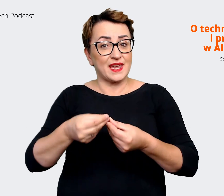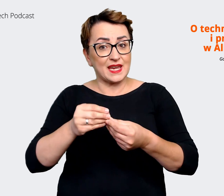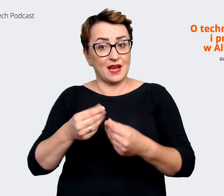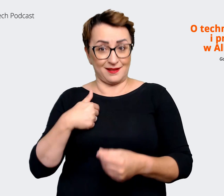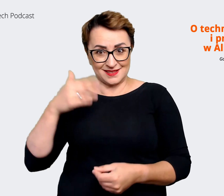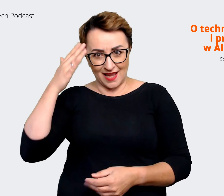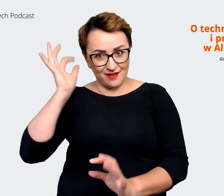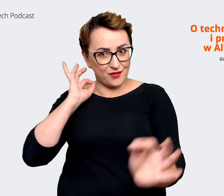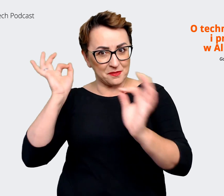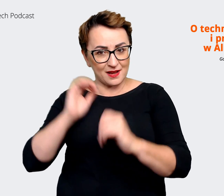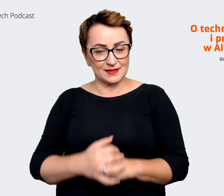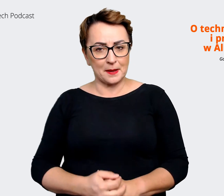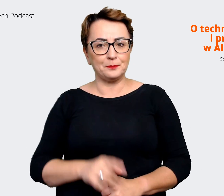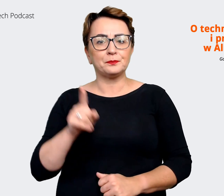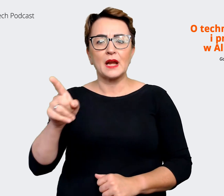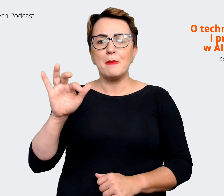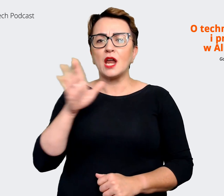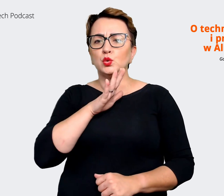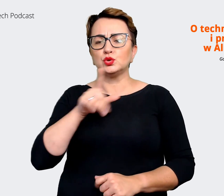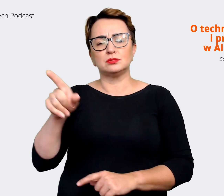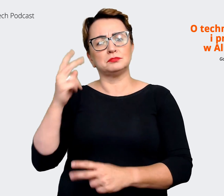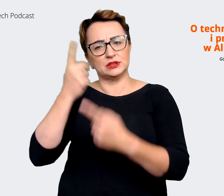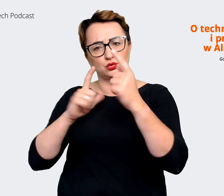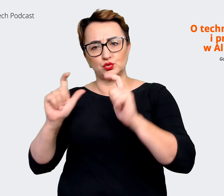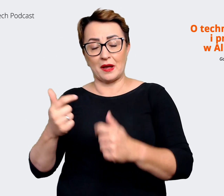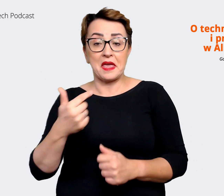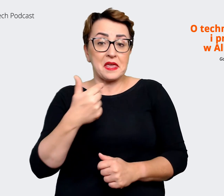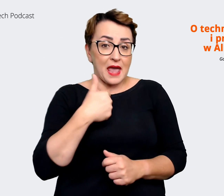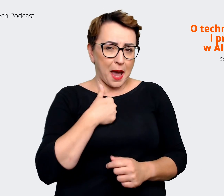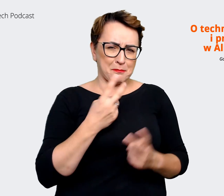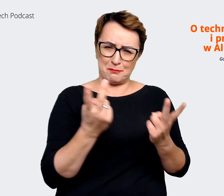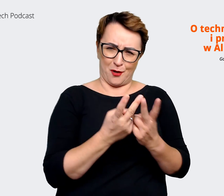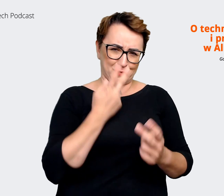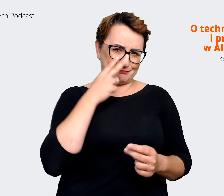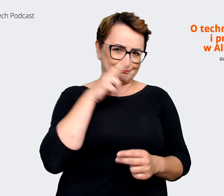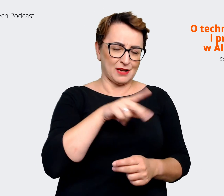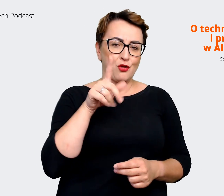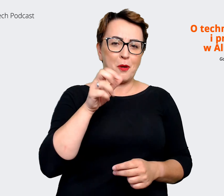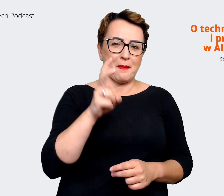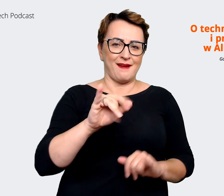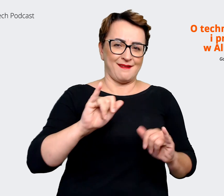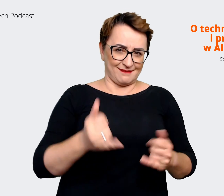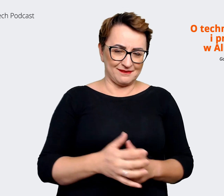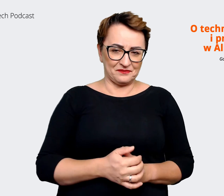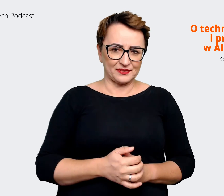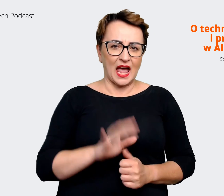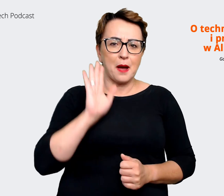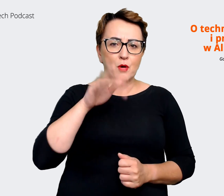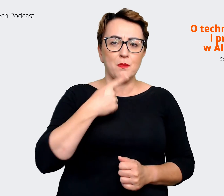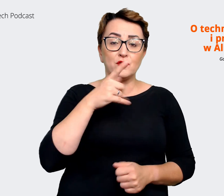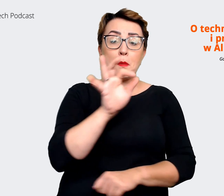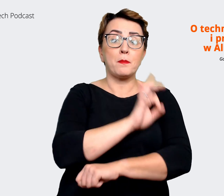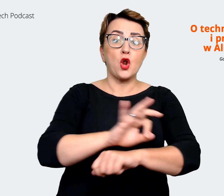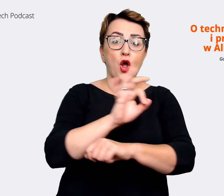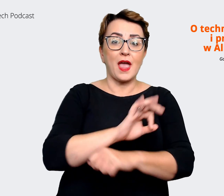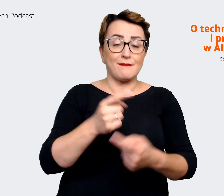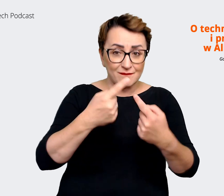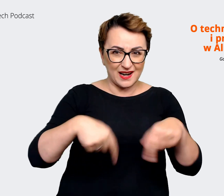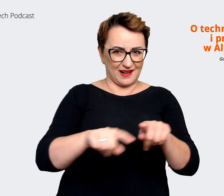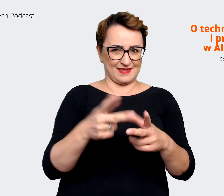a z Twojej strony i z Twojej perspektywy? Mariusz: Ja mam bardzo podobne spojrzenia do Tomka. Ja bym powiedział, że to nawet nie jest projekt dokonany. To jest teraźniejszy,